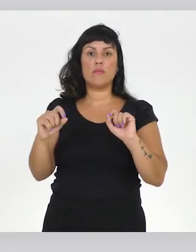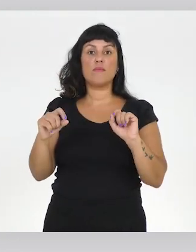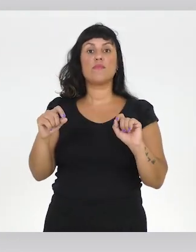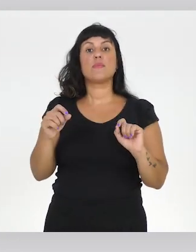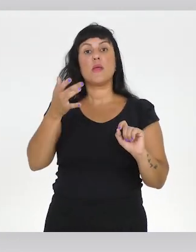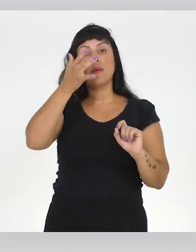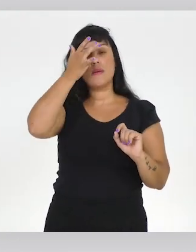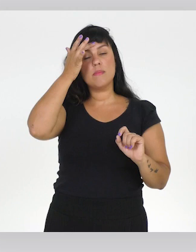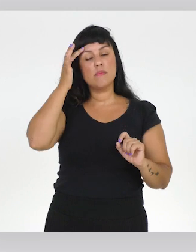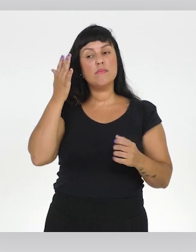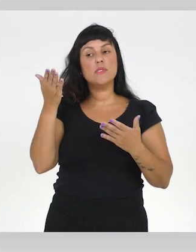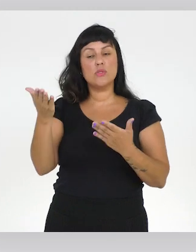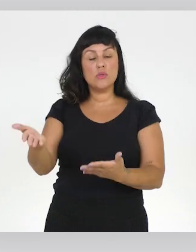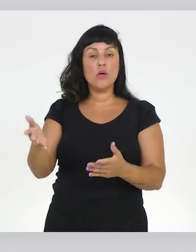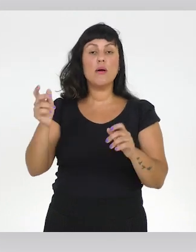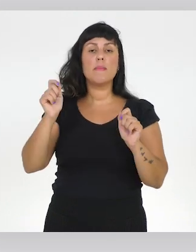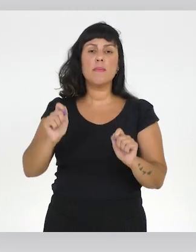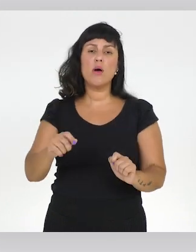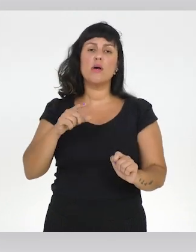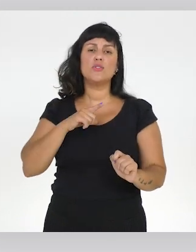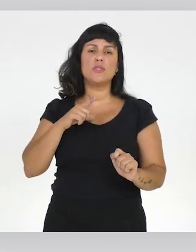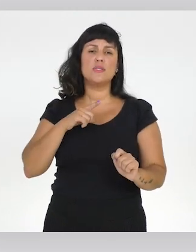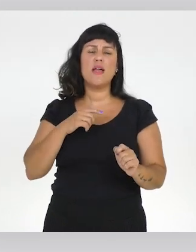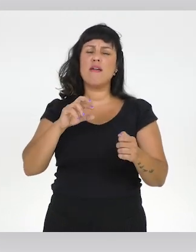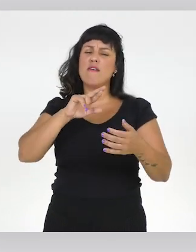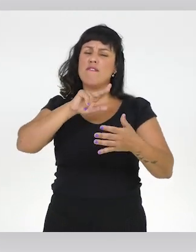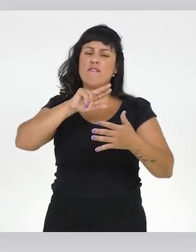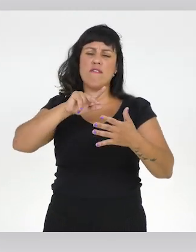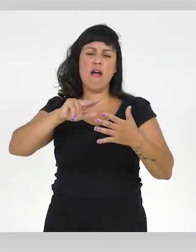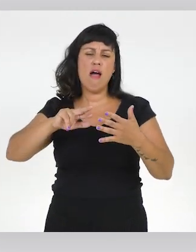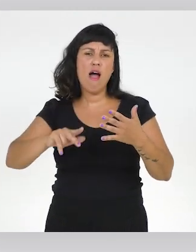podem ter vários mecanismos associados. Então a condição